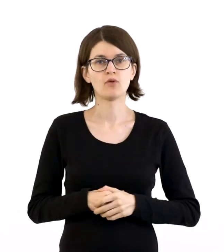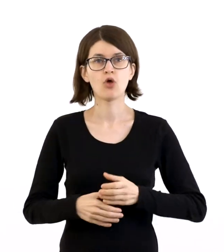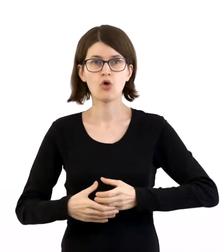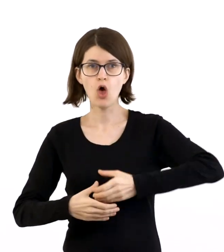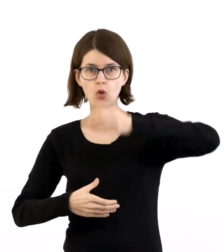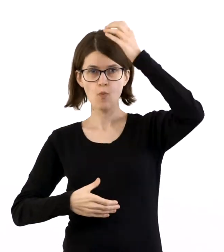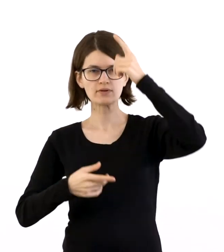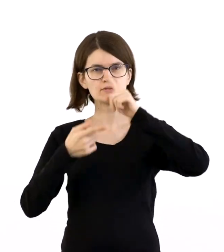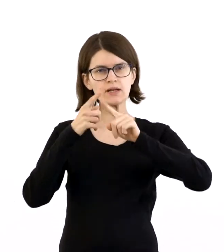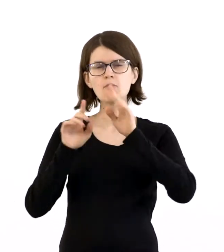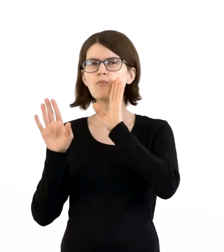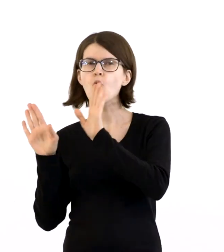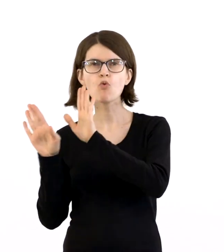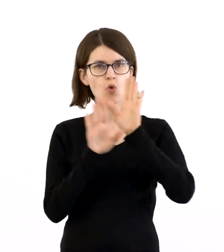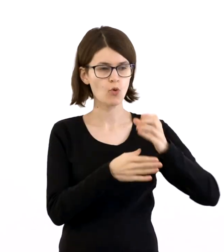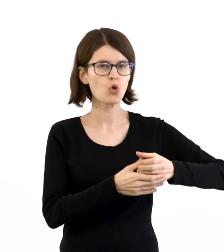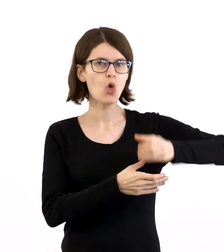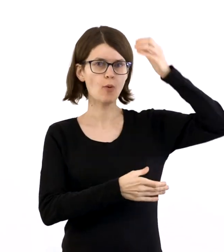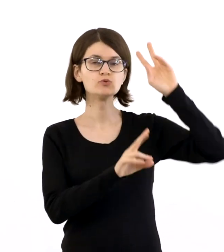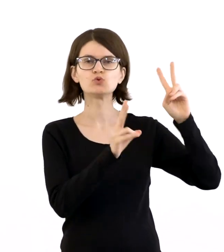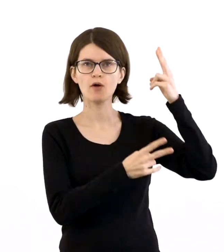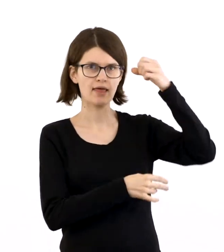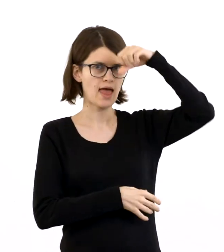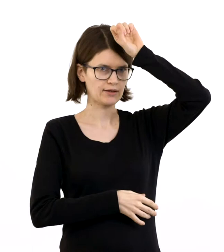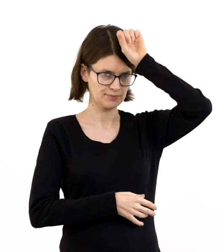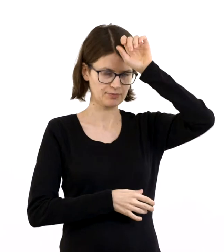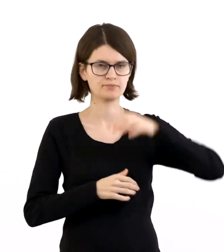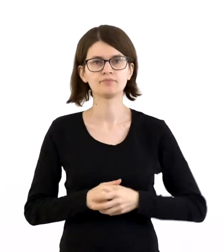Kolumny w tym stylu wyraźnie przypominają kolumny z Egiptu.